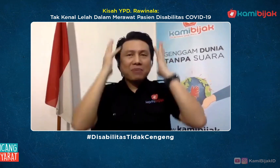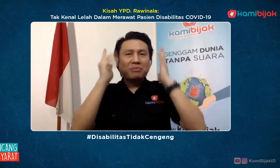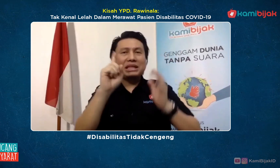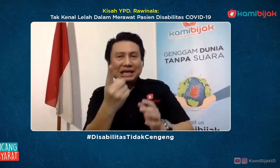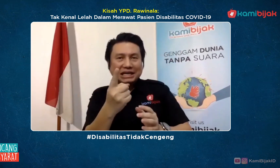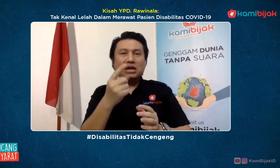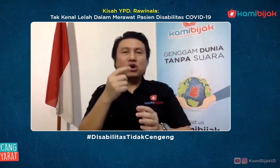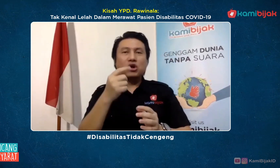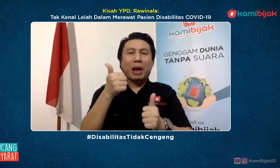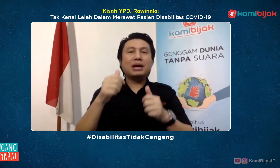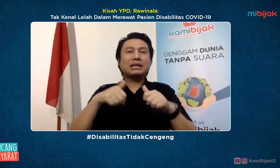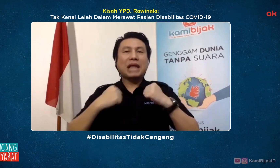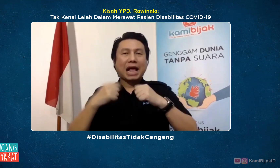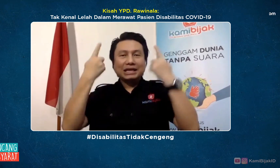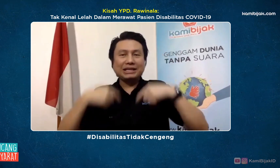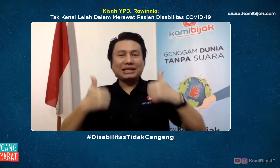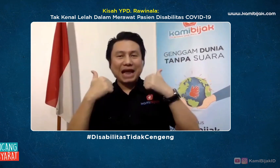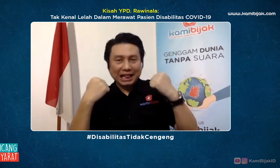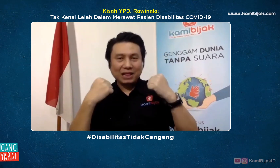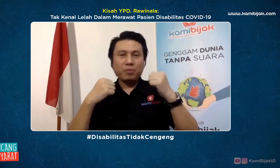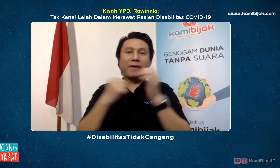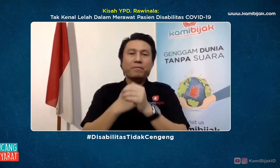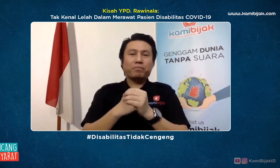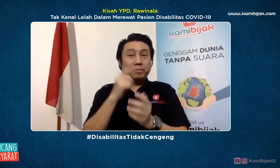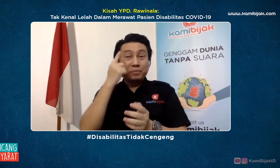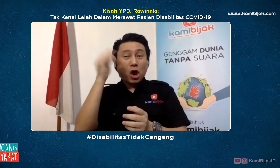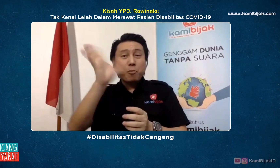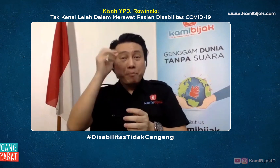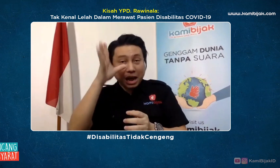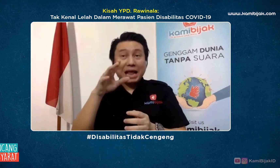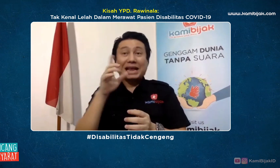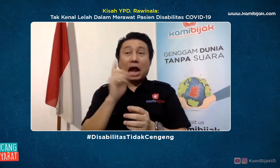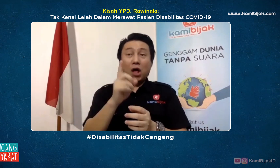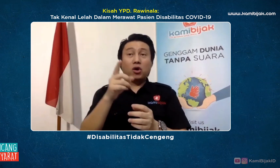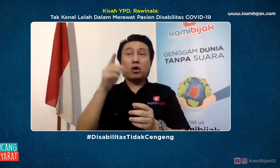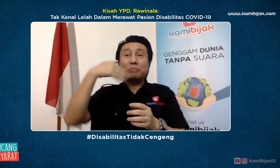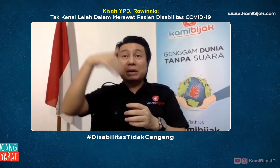Nah itu bisa membawa helm sendiri supaya menjaga kesehatan jangan lupa